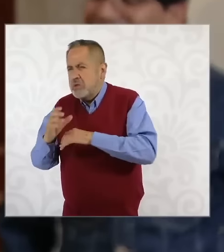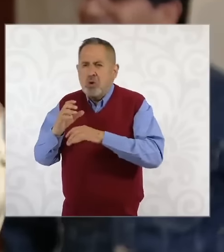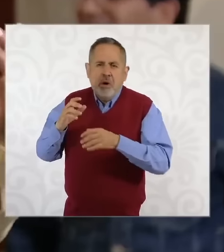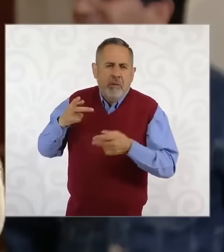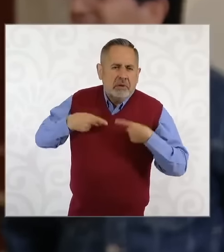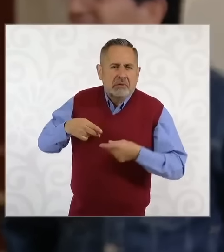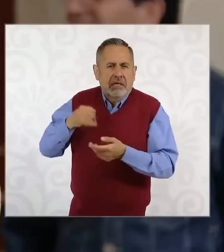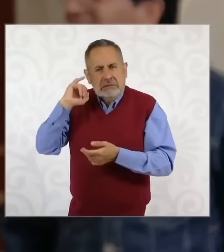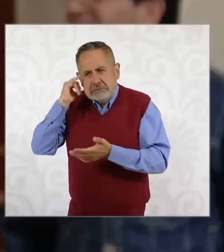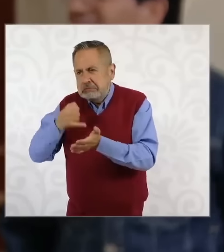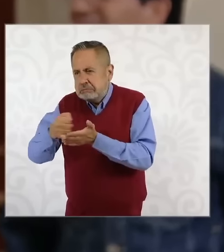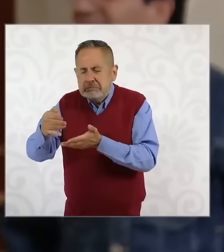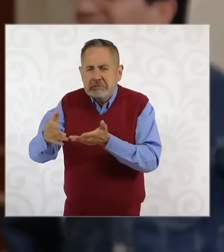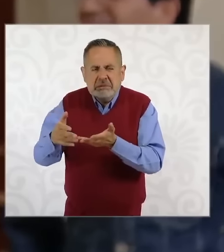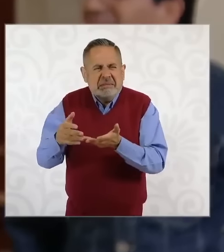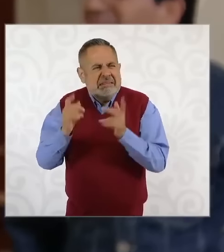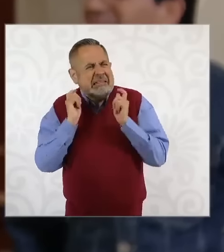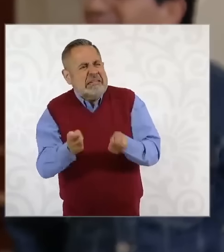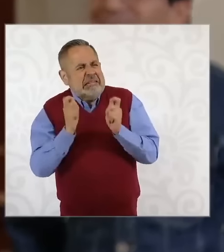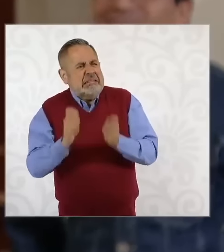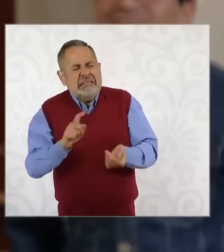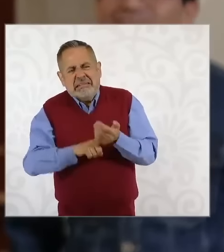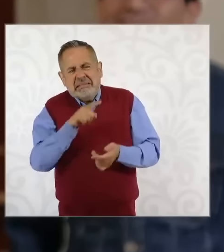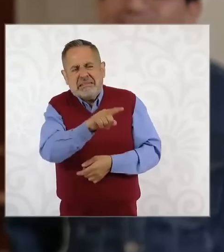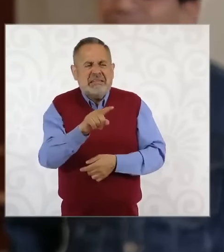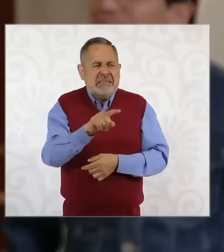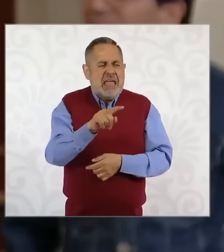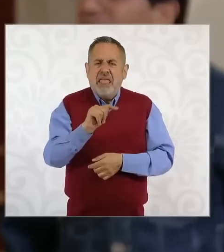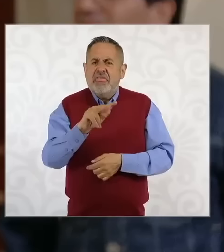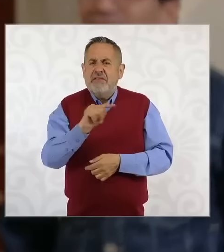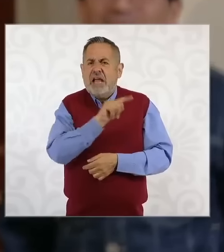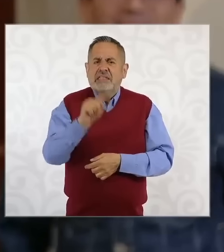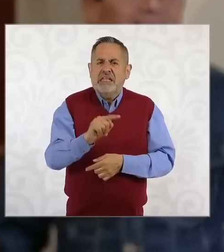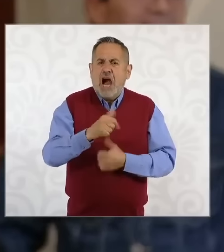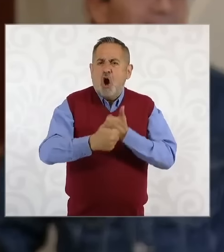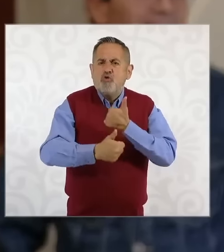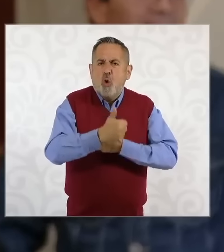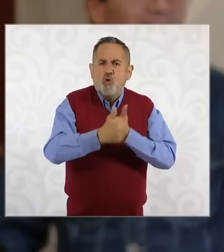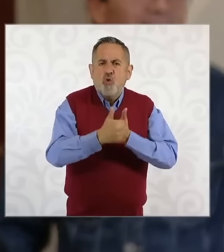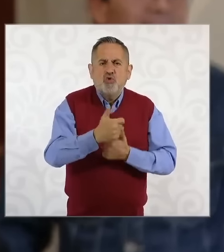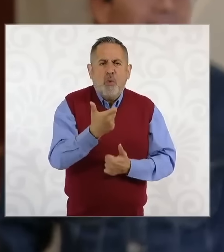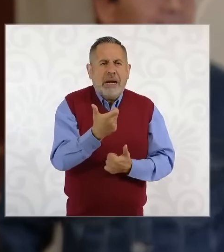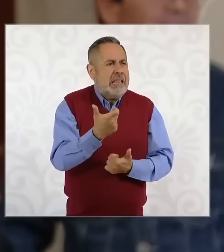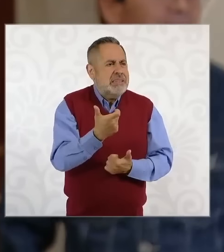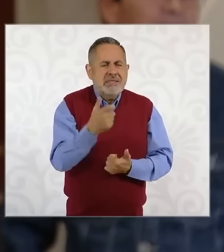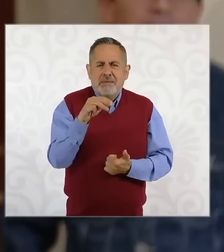pudiera dar una explicación sobre ese tema y cuál será obviamente esta eh acción que tendría con